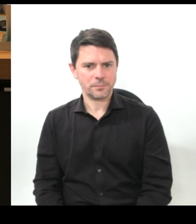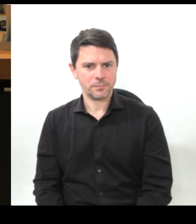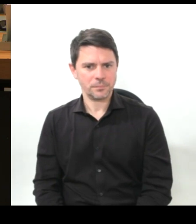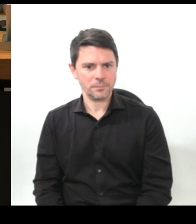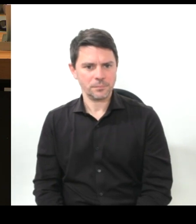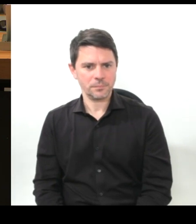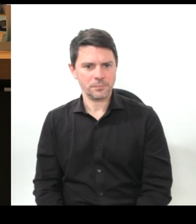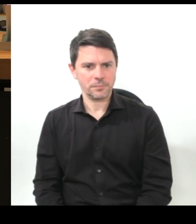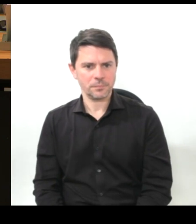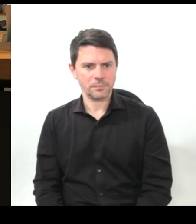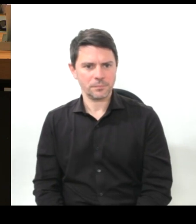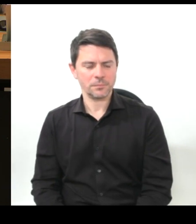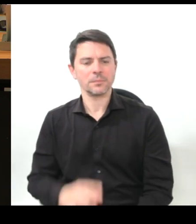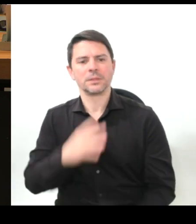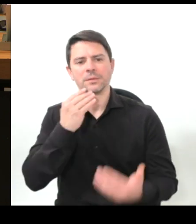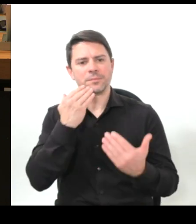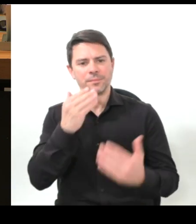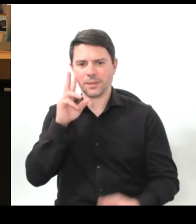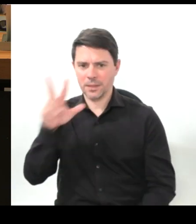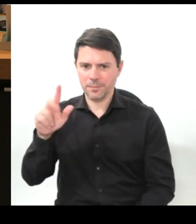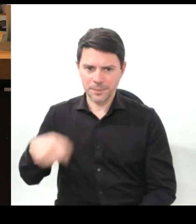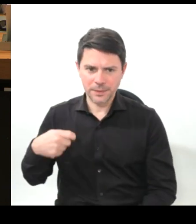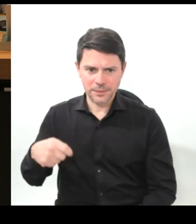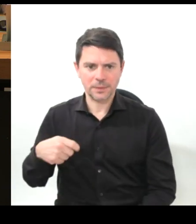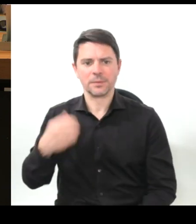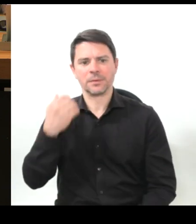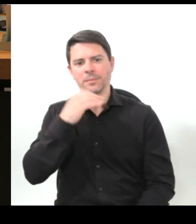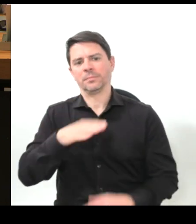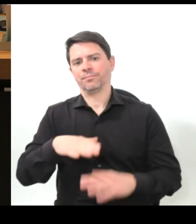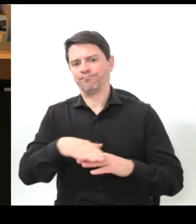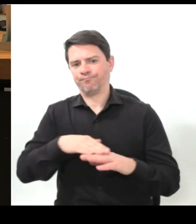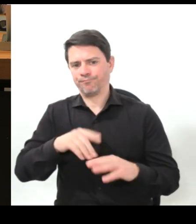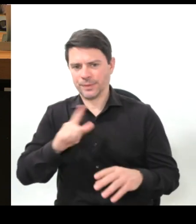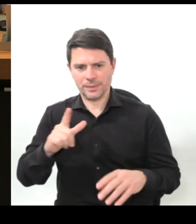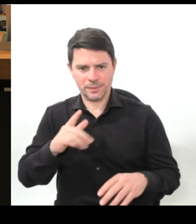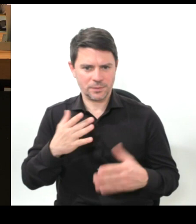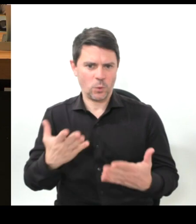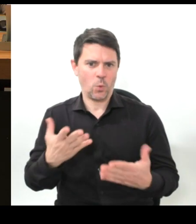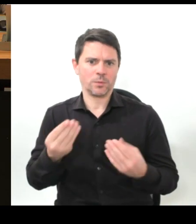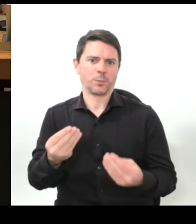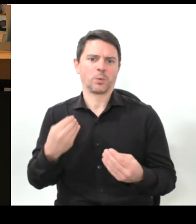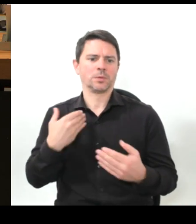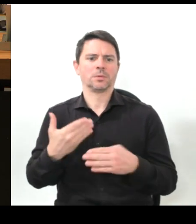Ja. Ich wusste, dass ich für Stimmung sorge. Und